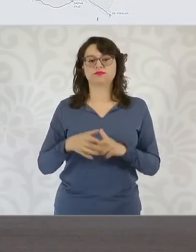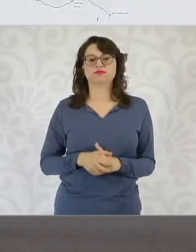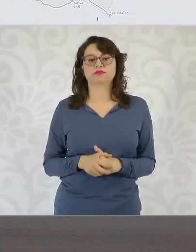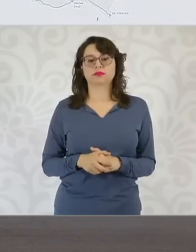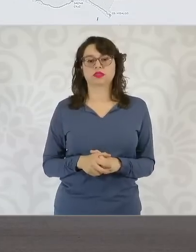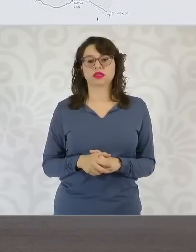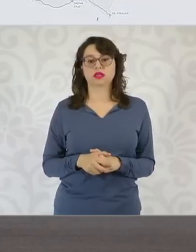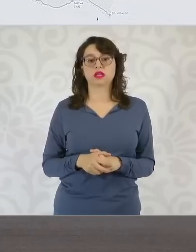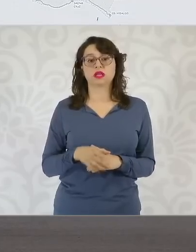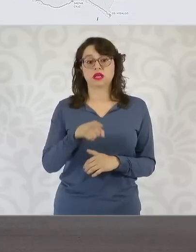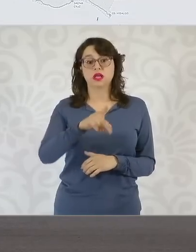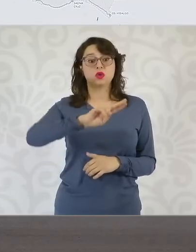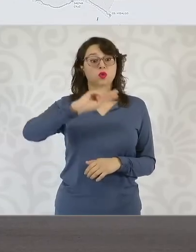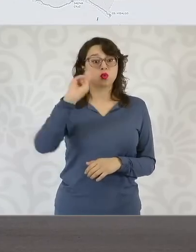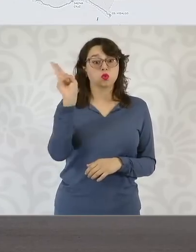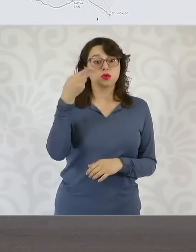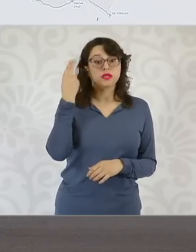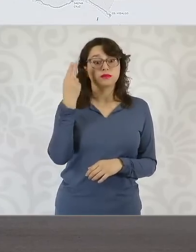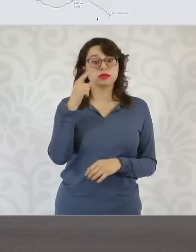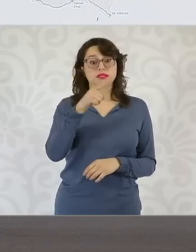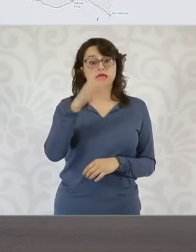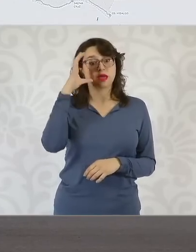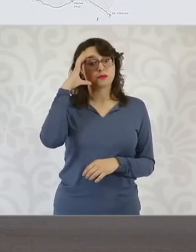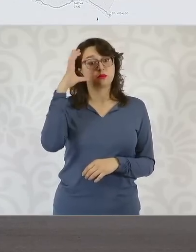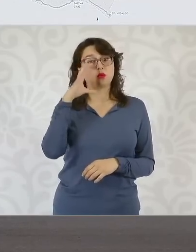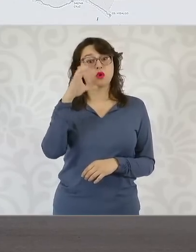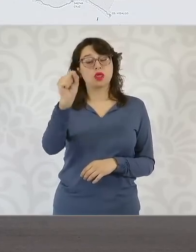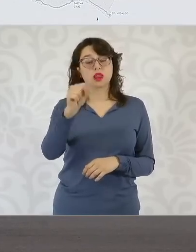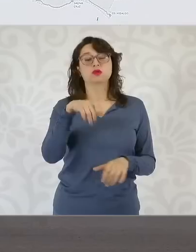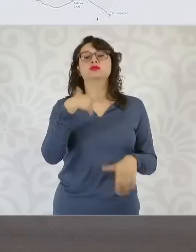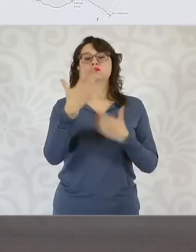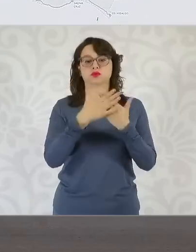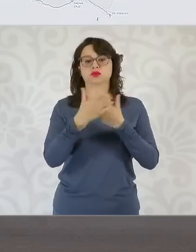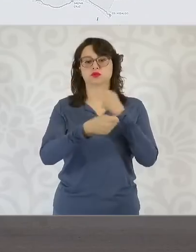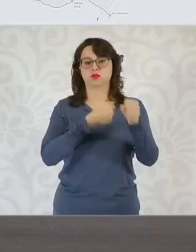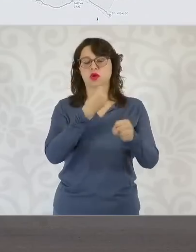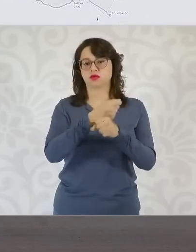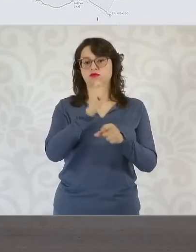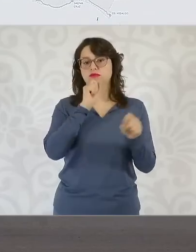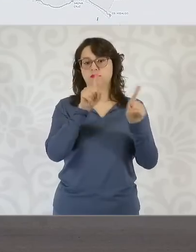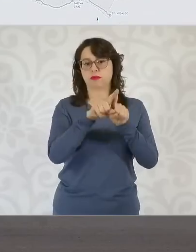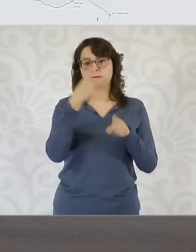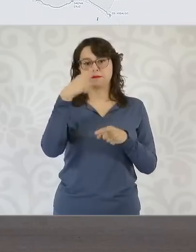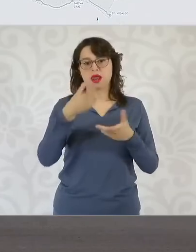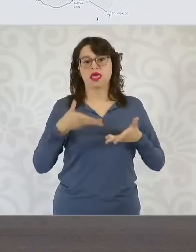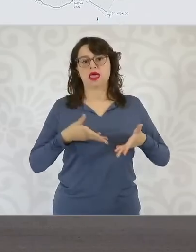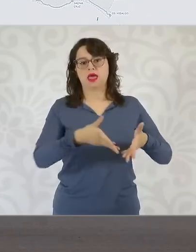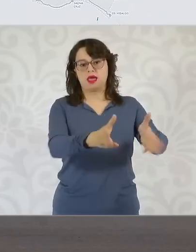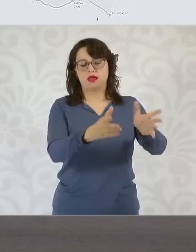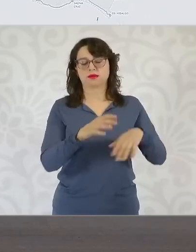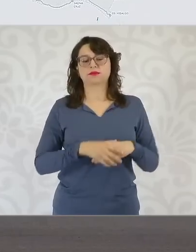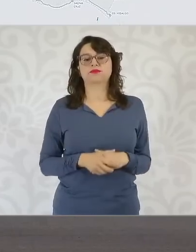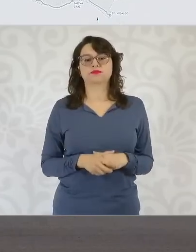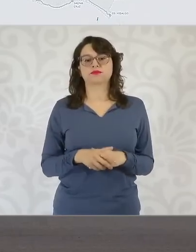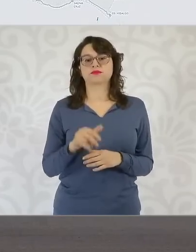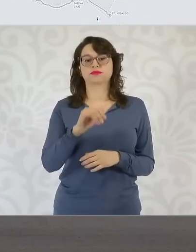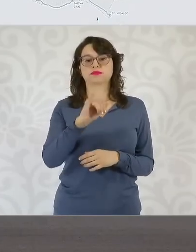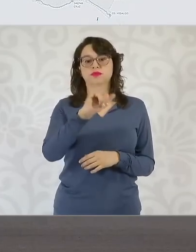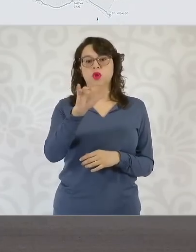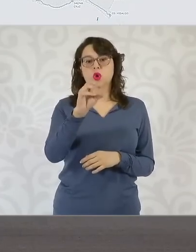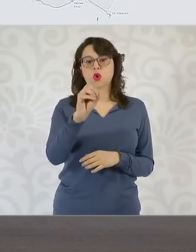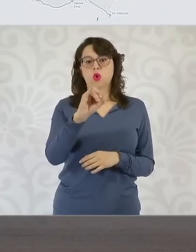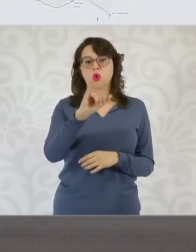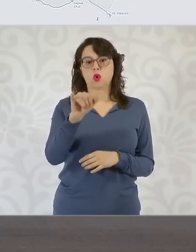a la Universidad Autónoma del Estado de Morelos es el próximo año el Jojutla ese sí inicia este año